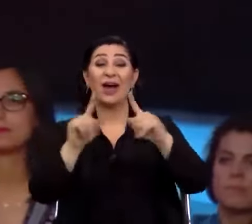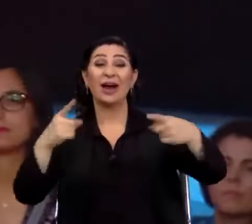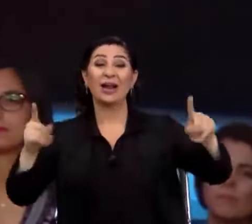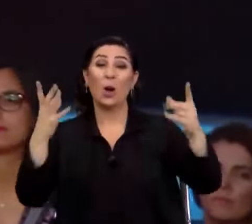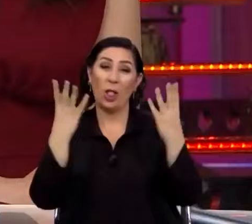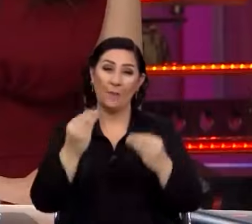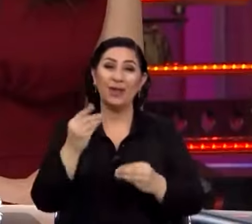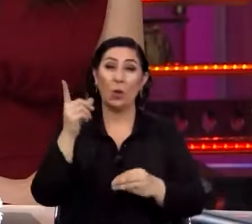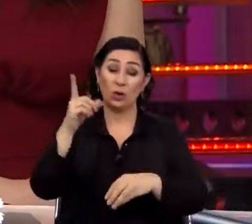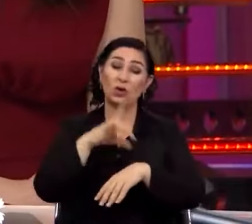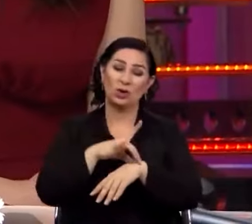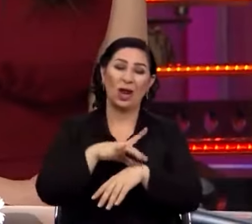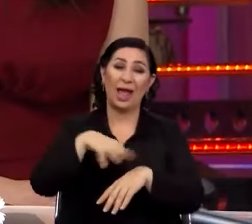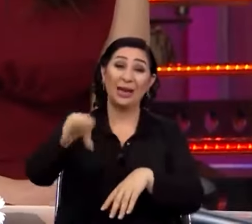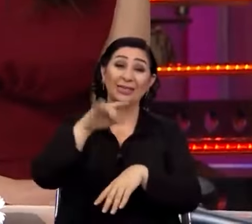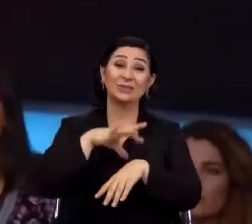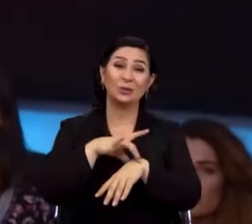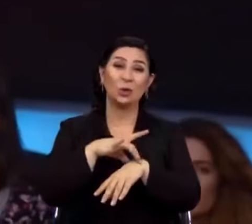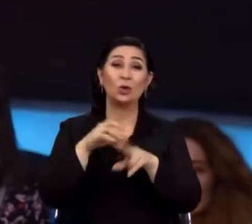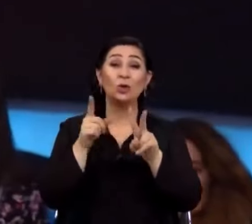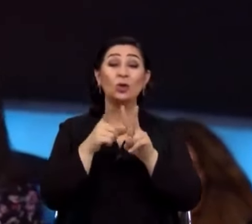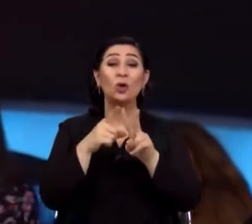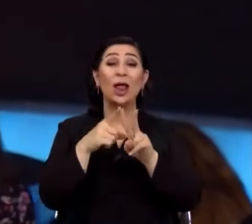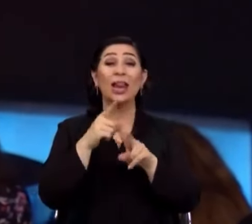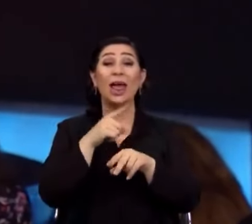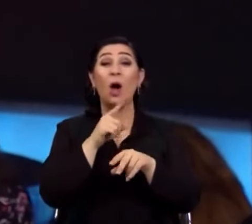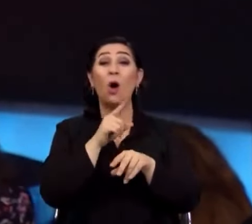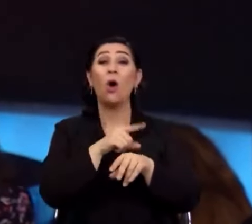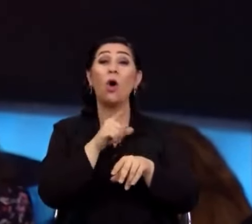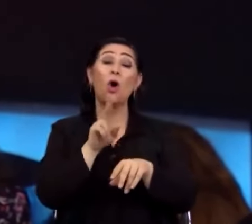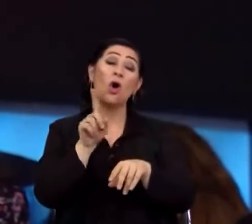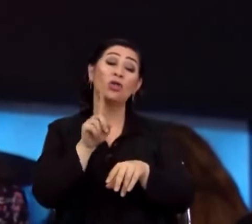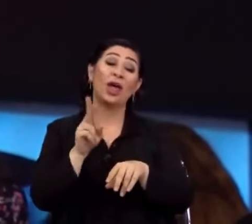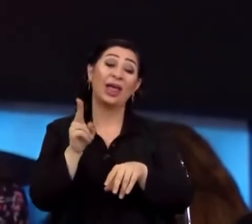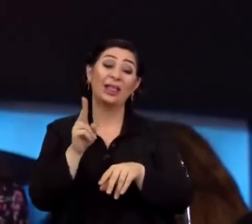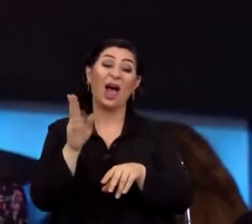Hekim herkes Hekim nurella da Hekim o ona yedi ay